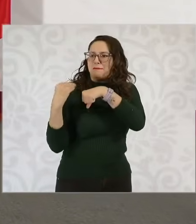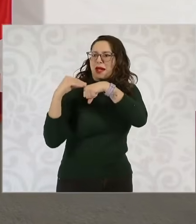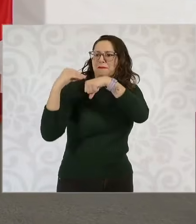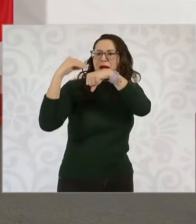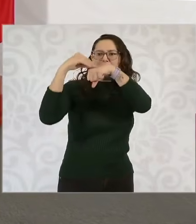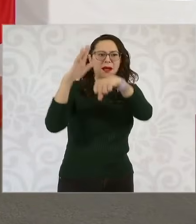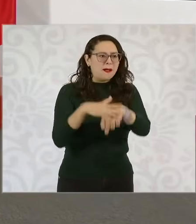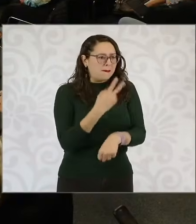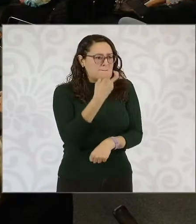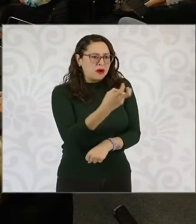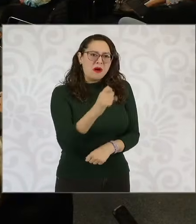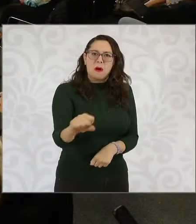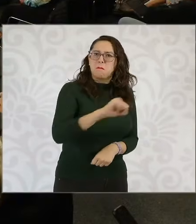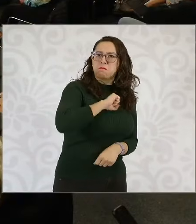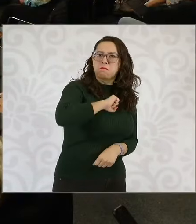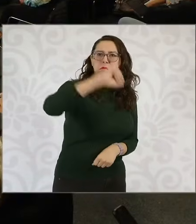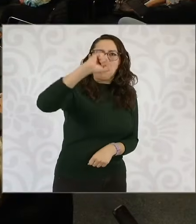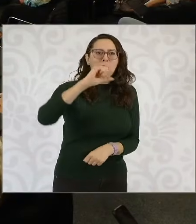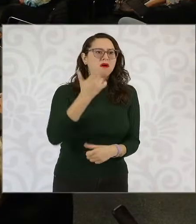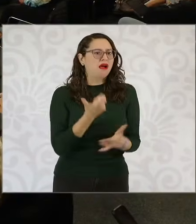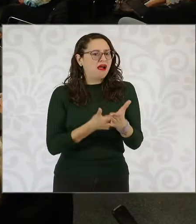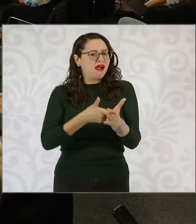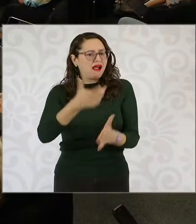del incremento en las gasolinas que lo presentó hace poco Iván